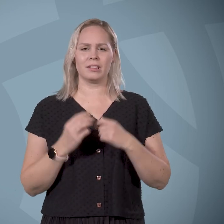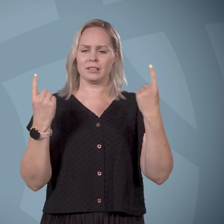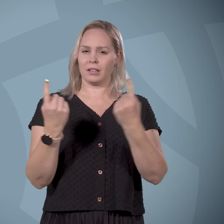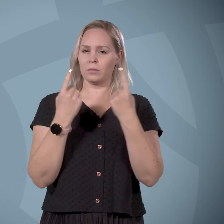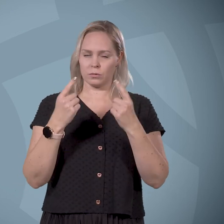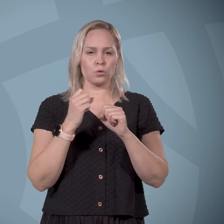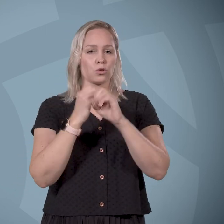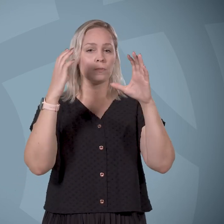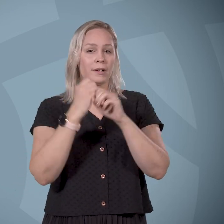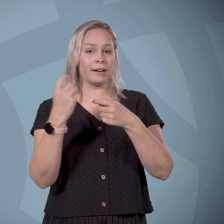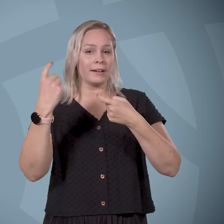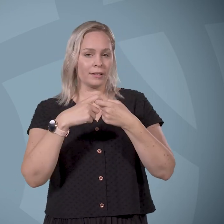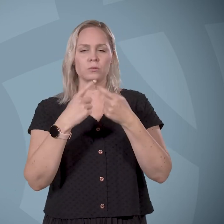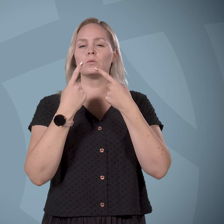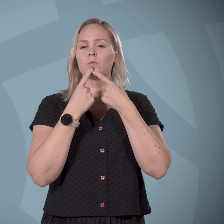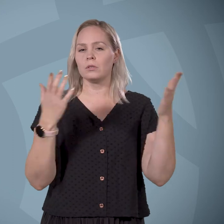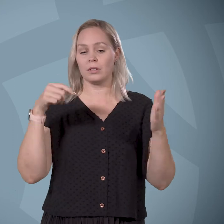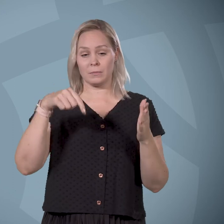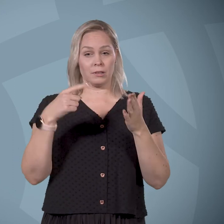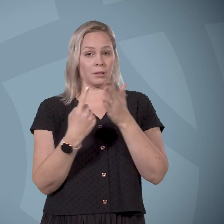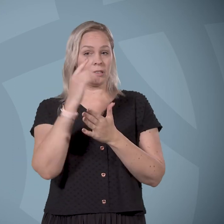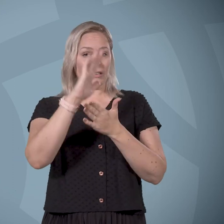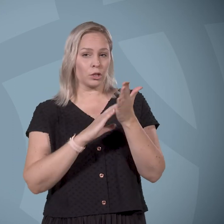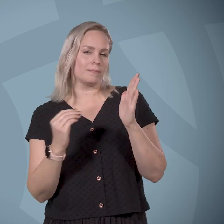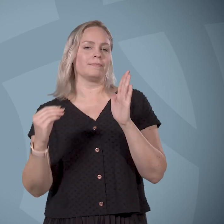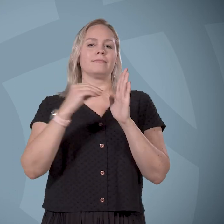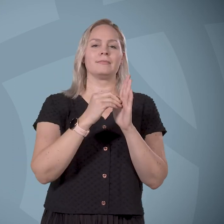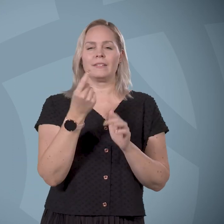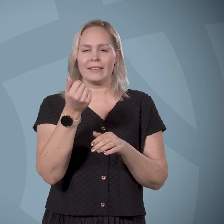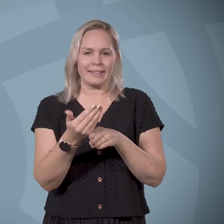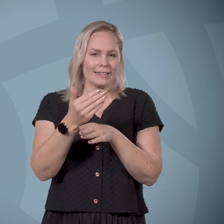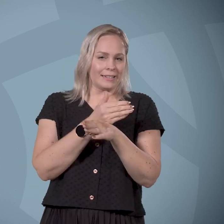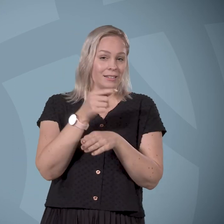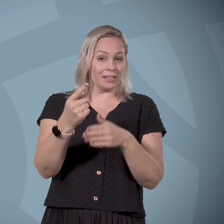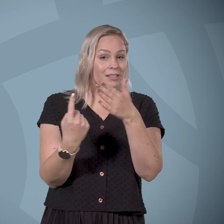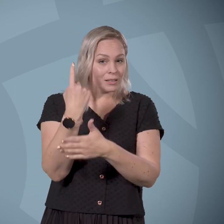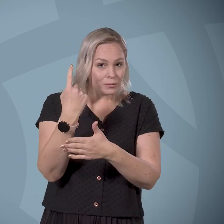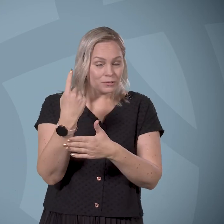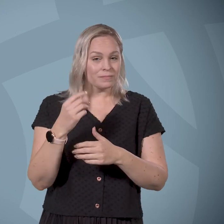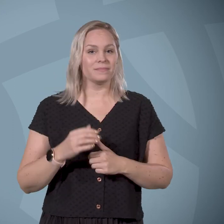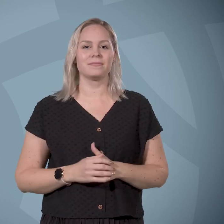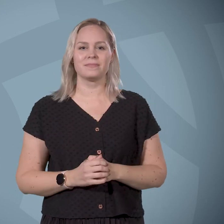Zoom-linkki julkaistaan tapahtumasivulla vähän ennen tapahtumaa.